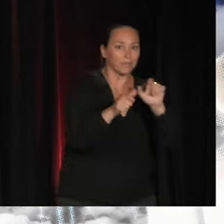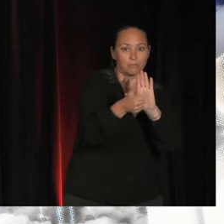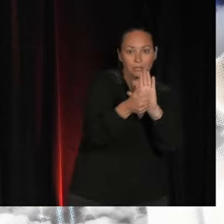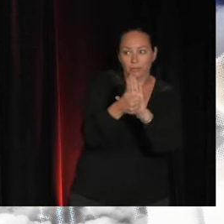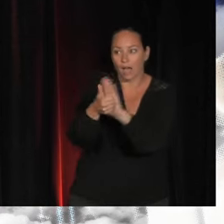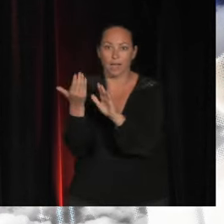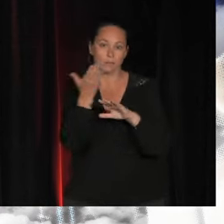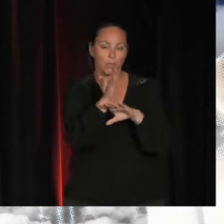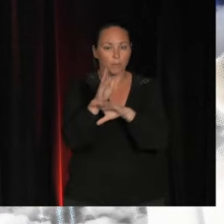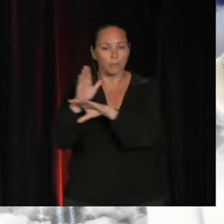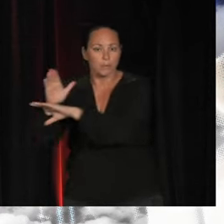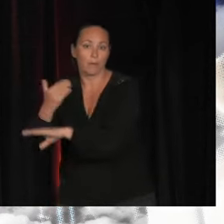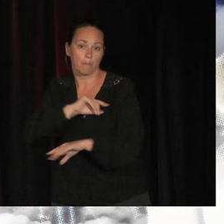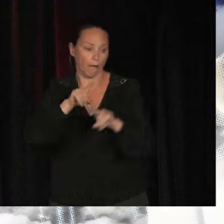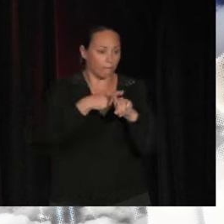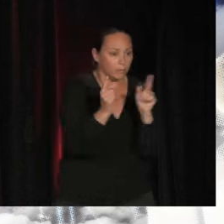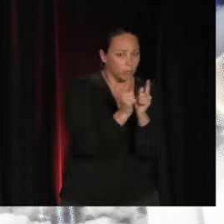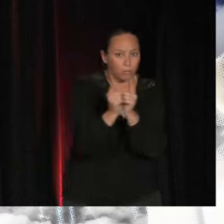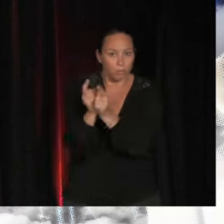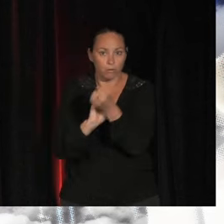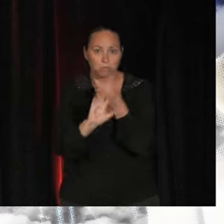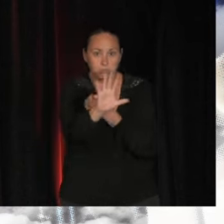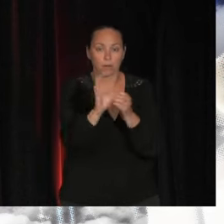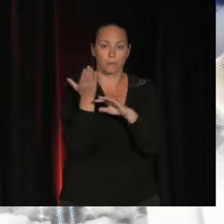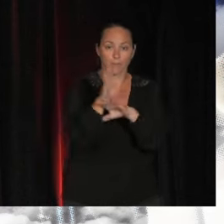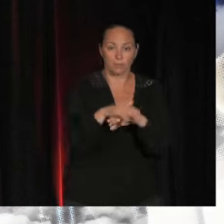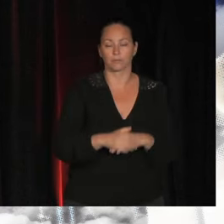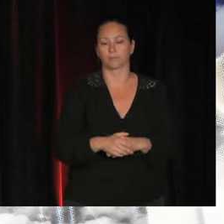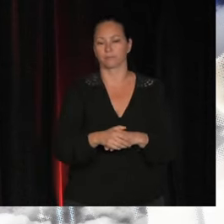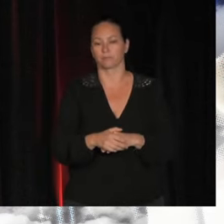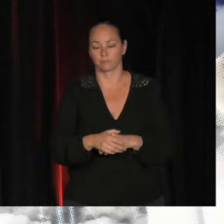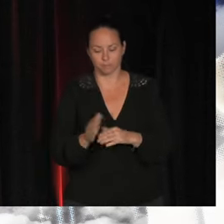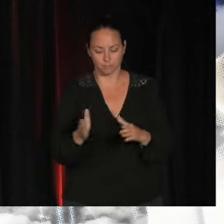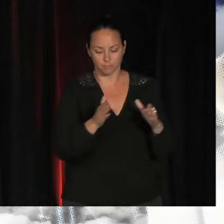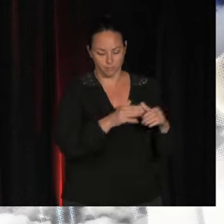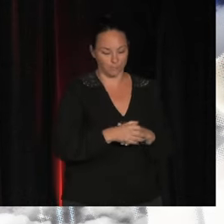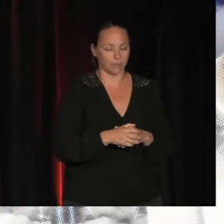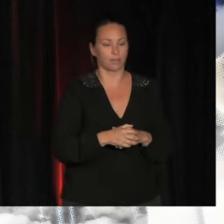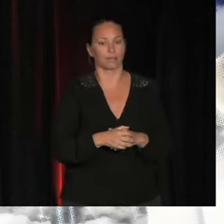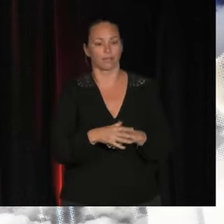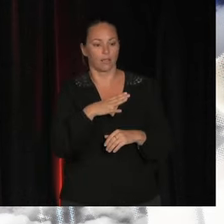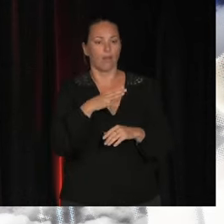D'autres personnages ? Là, c'est l'appel à l'aide. Tracer.